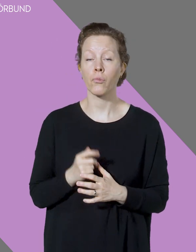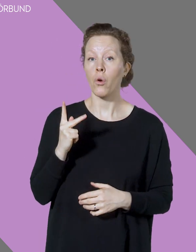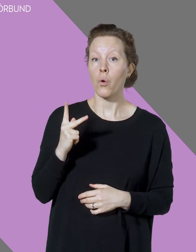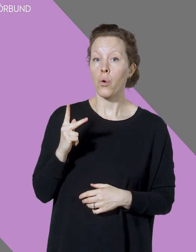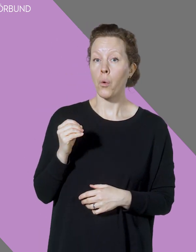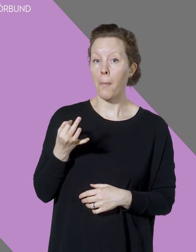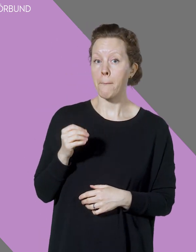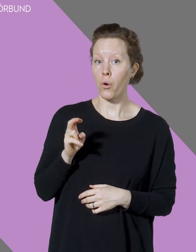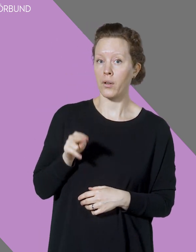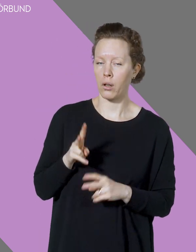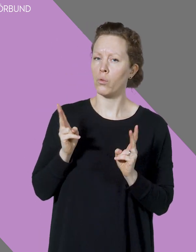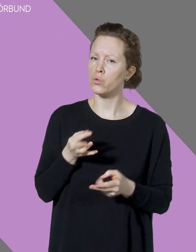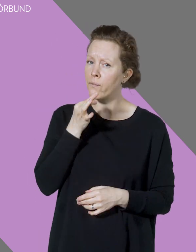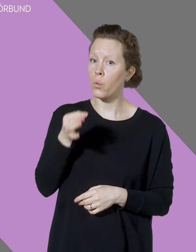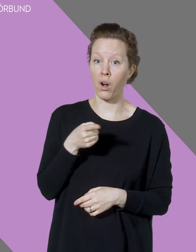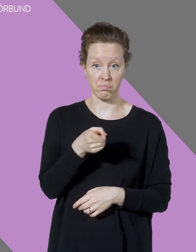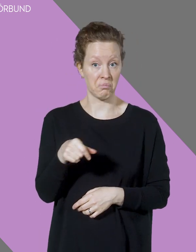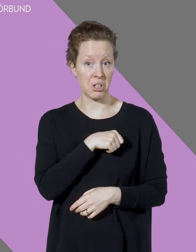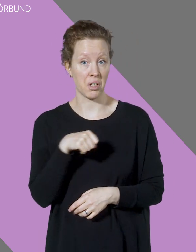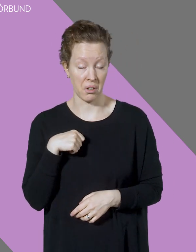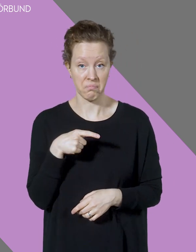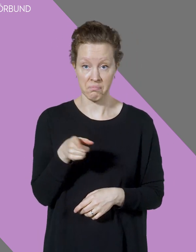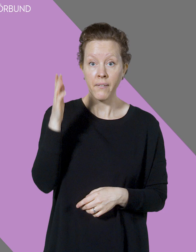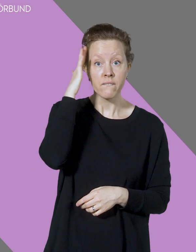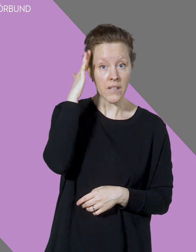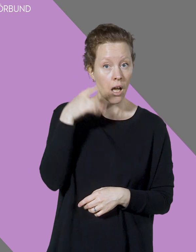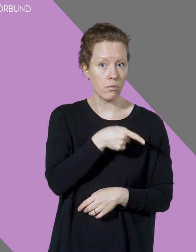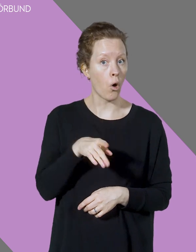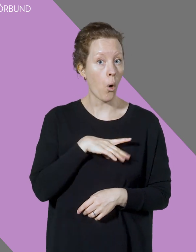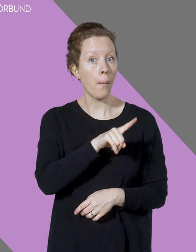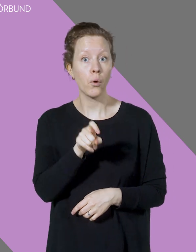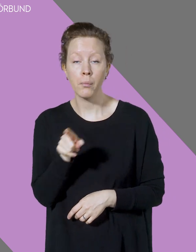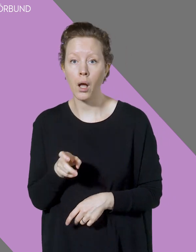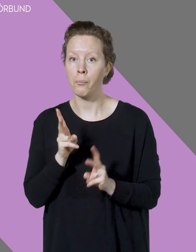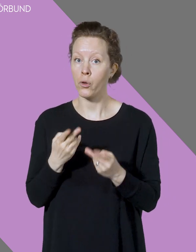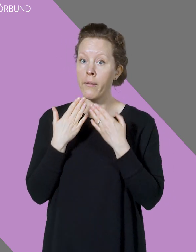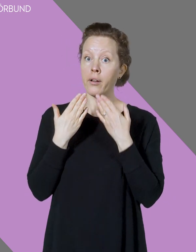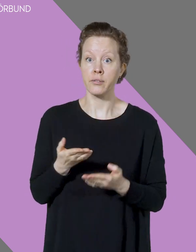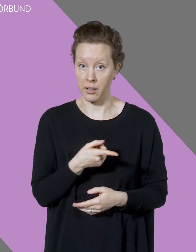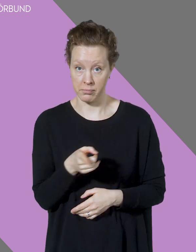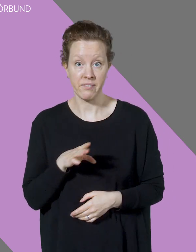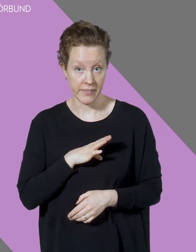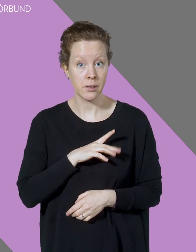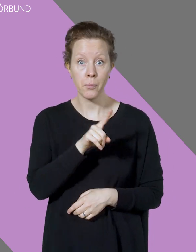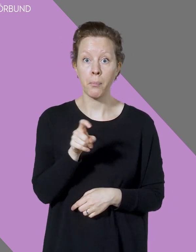Koponen ville också veta om regeringen känner till och erkänner problemen -